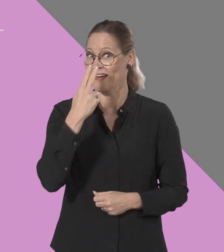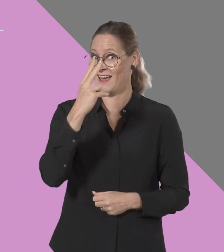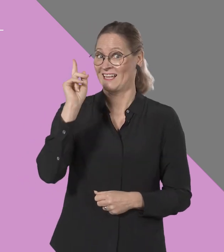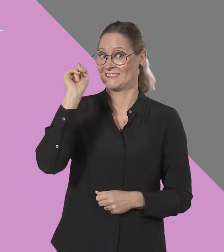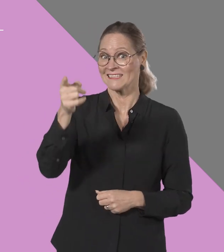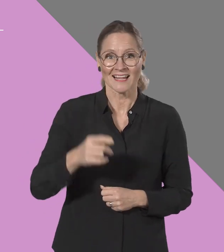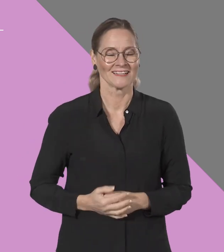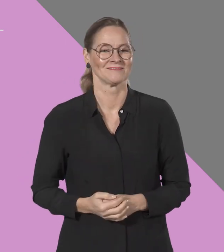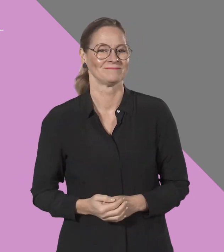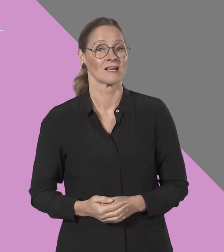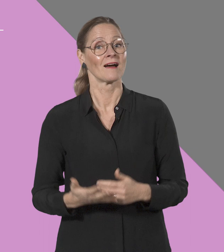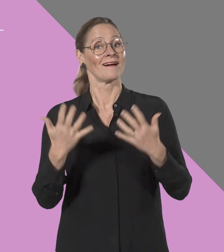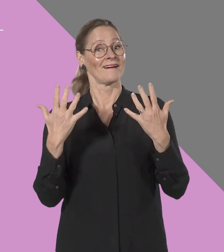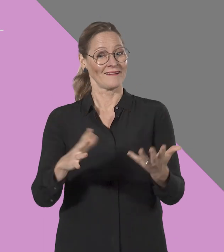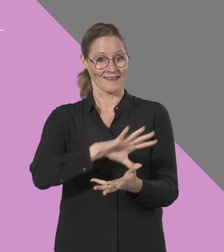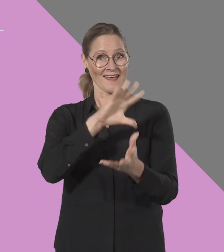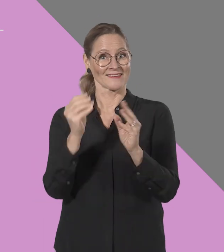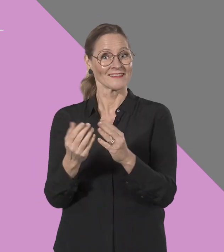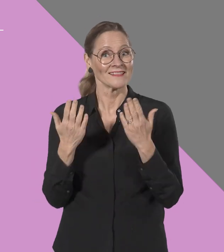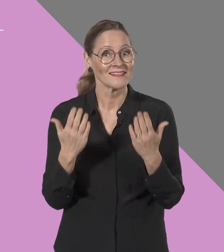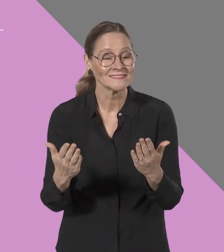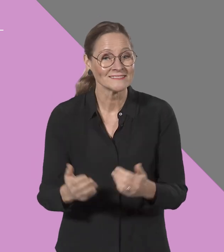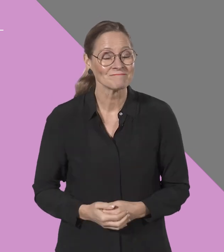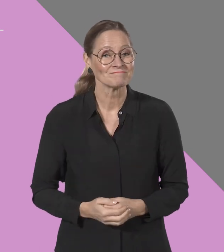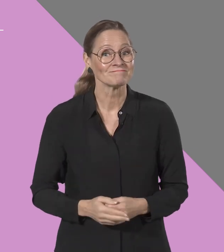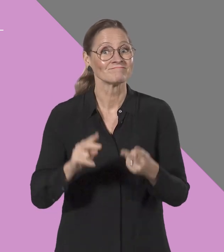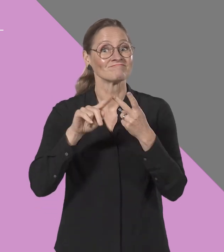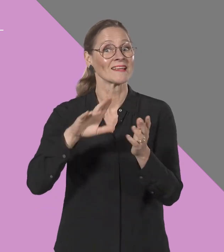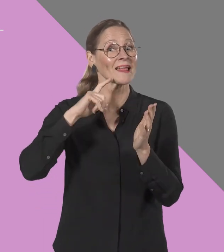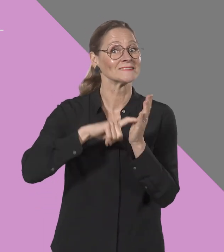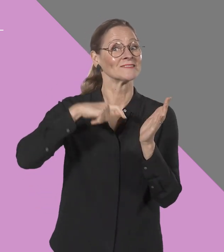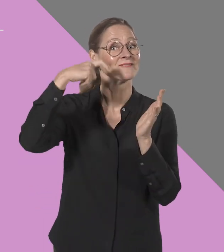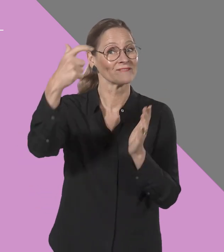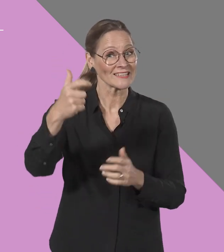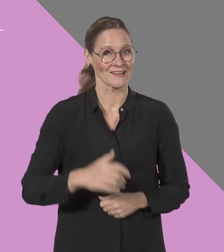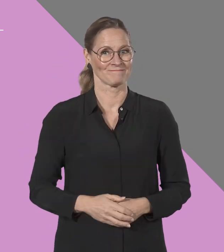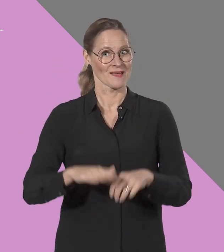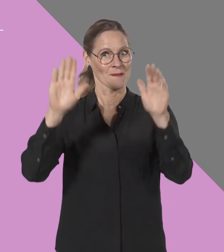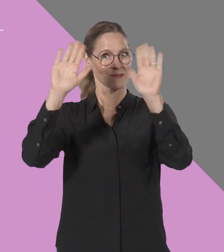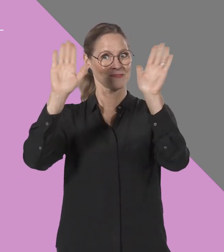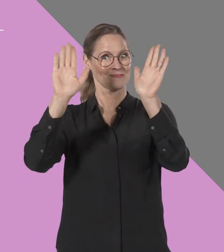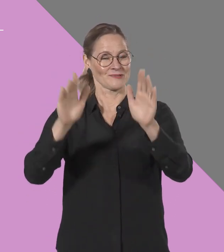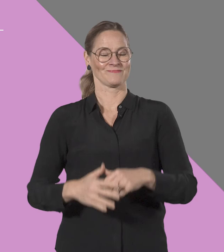Nähdään siellä! Tässä kaikki tällä kertaa. Ensi viikkoon, moi moi!